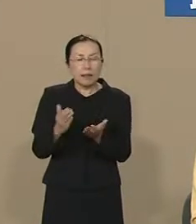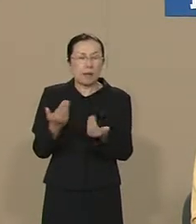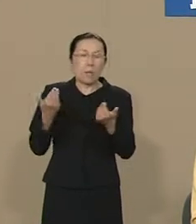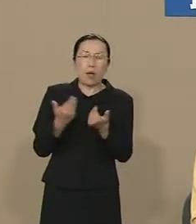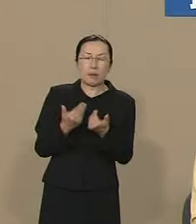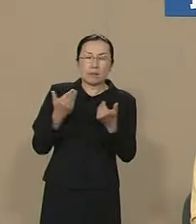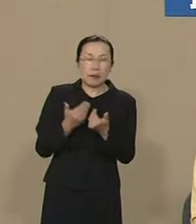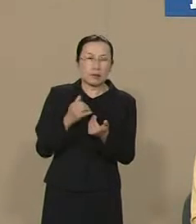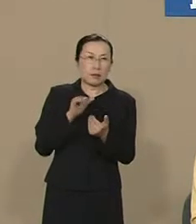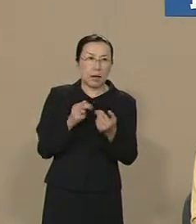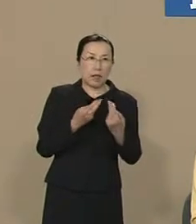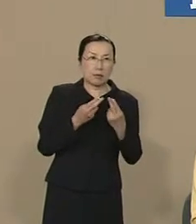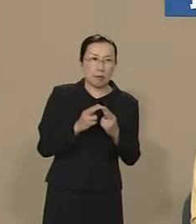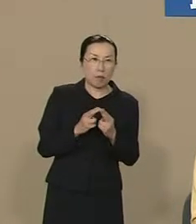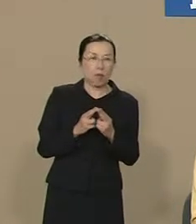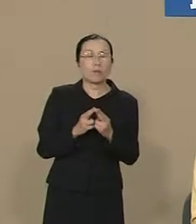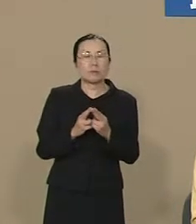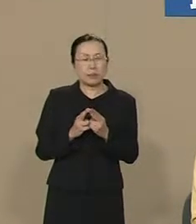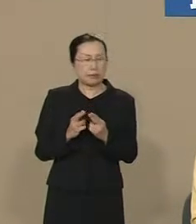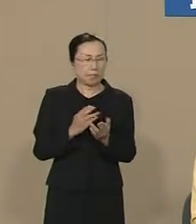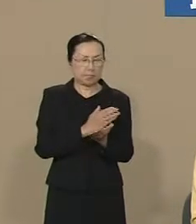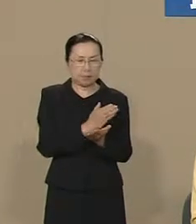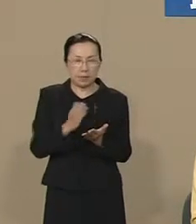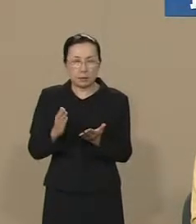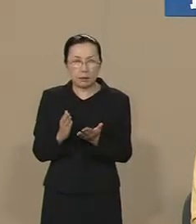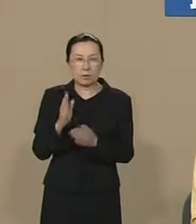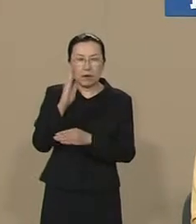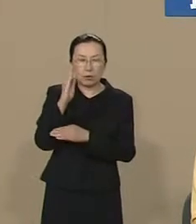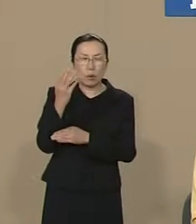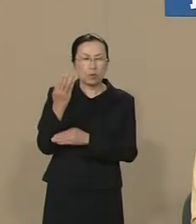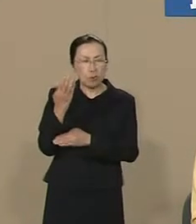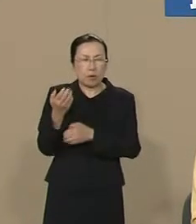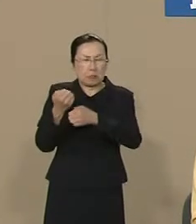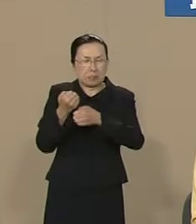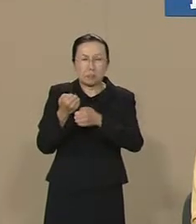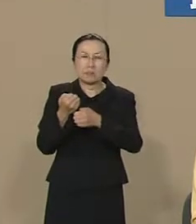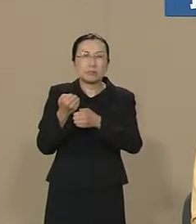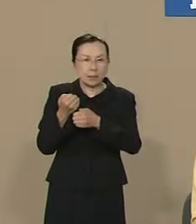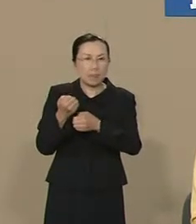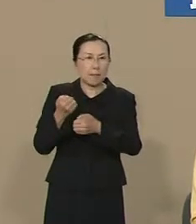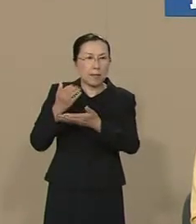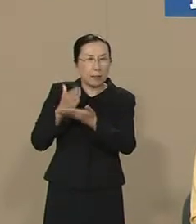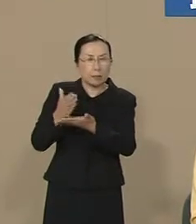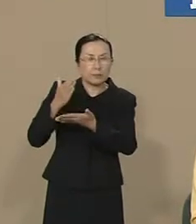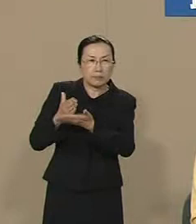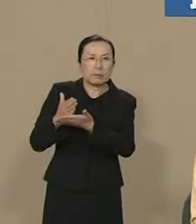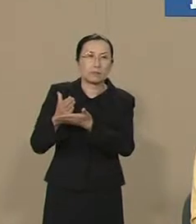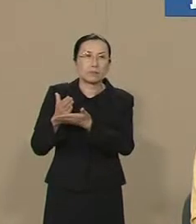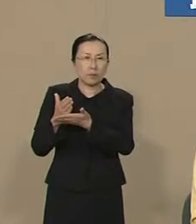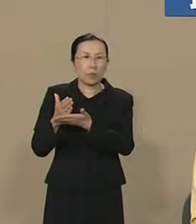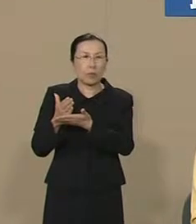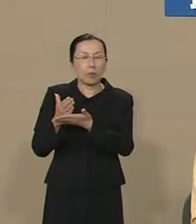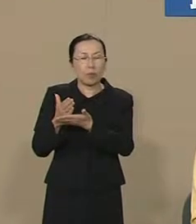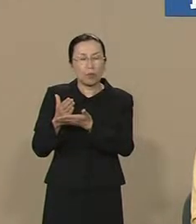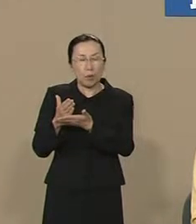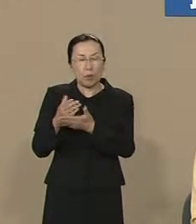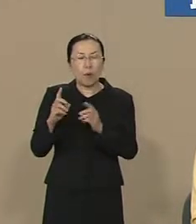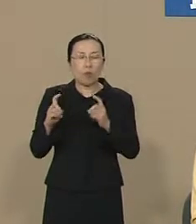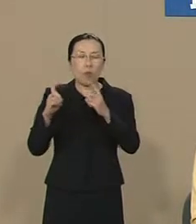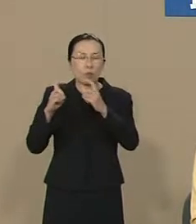闇雲に 政府､与党の足を引っ張る､国会を 空転させるようなことは しませんでした｡